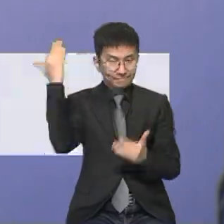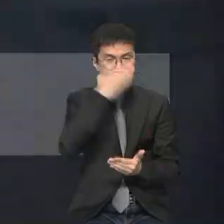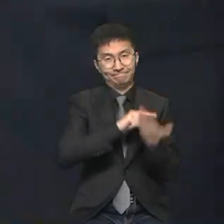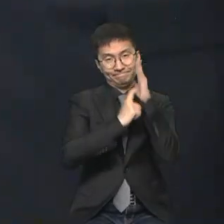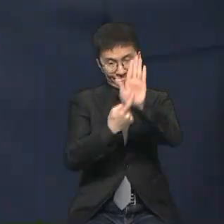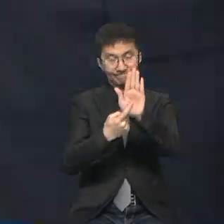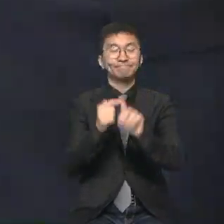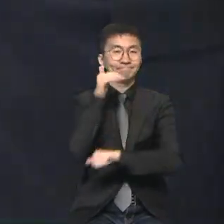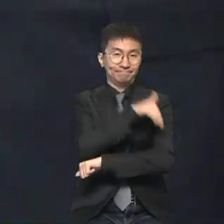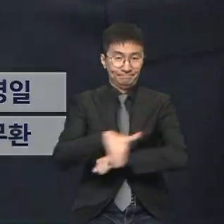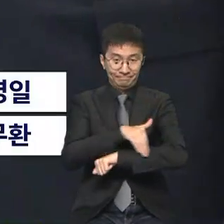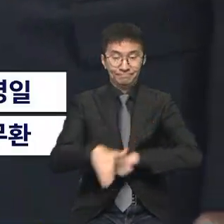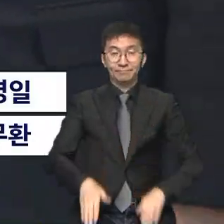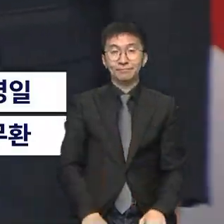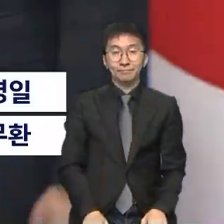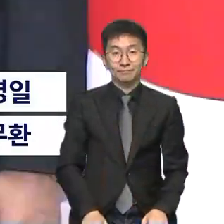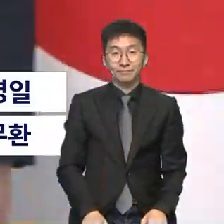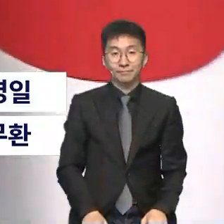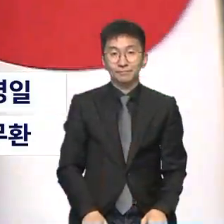(기자) 한일 정상 간에도 이 문제가 논의될 가능성이 큽니다.